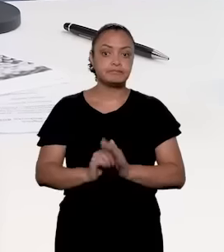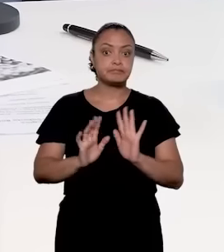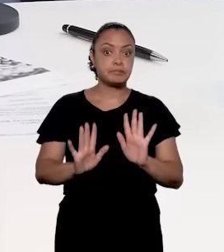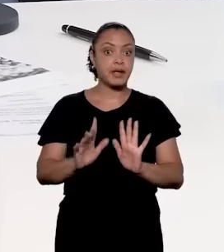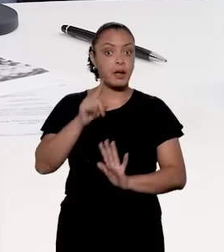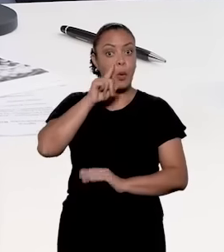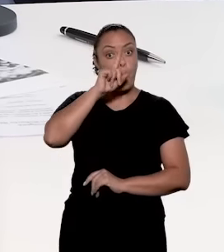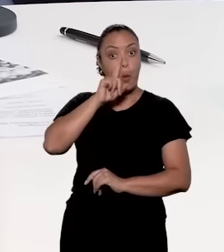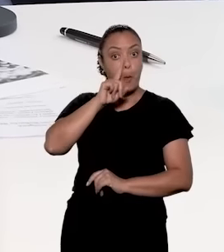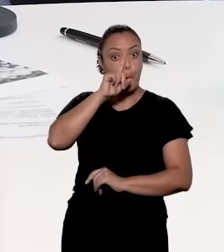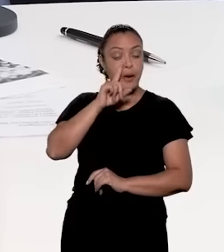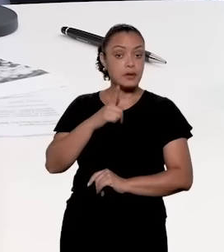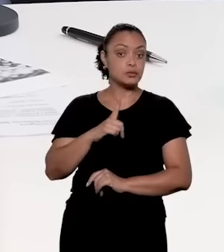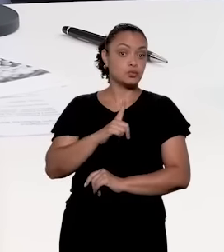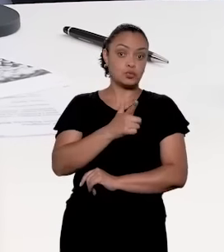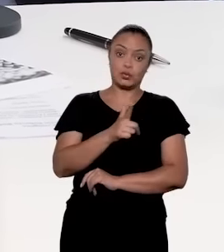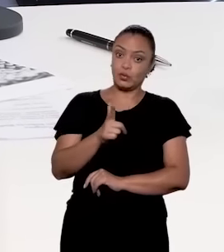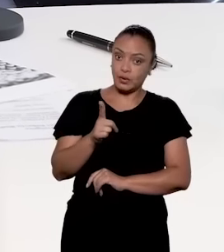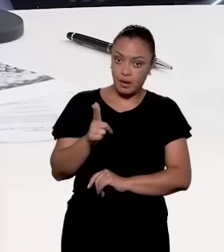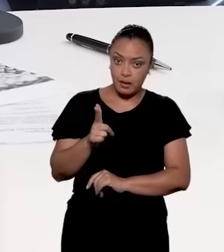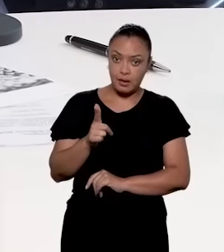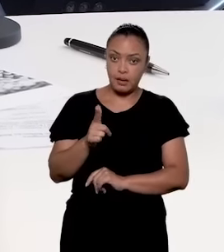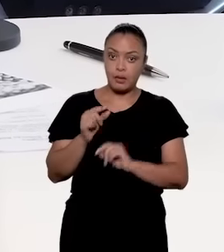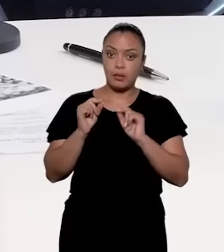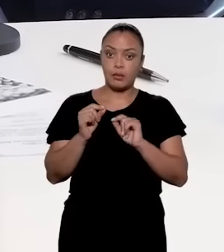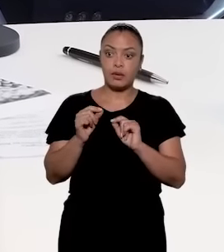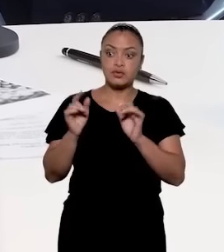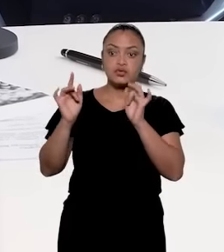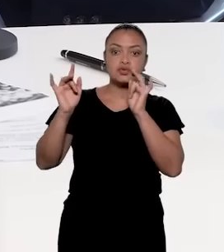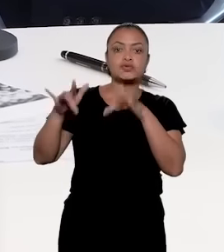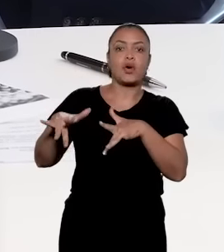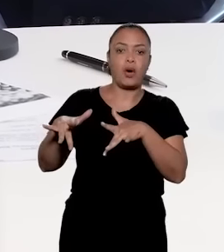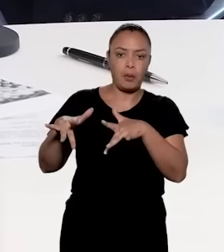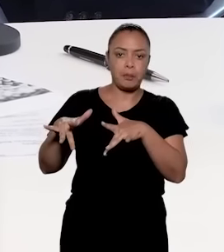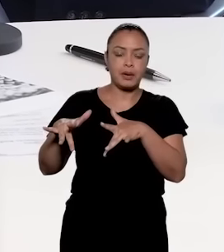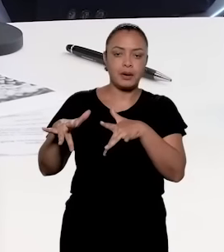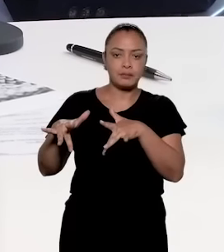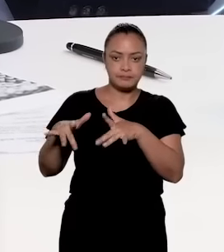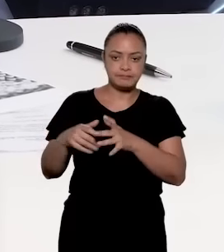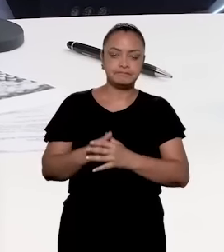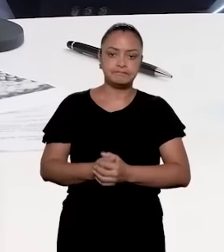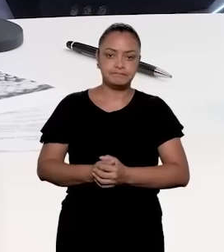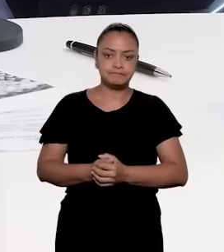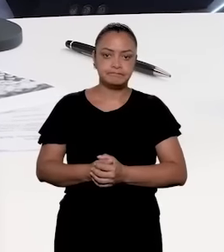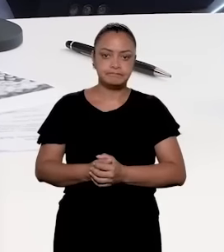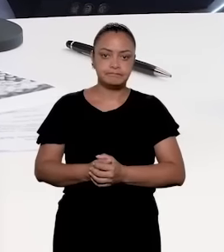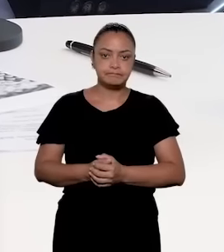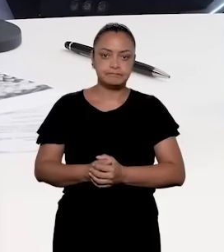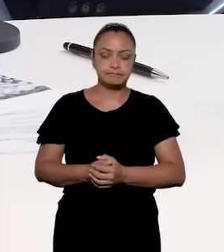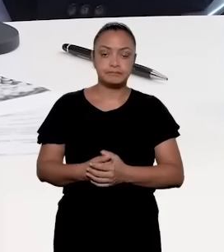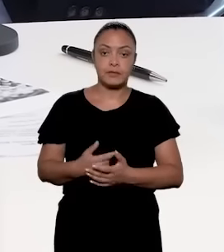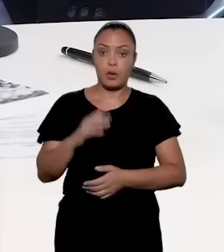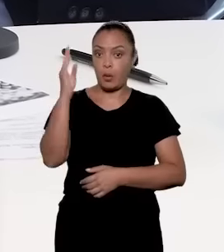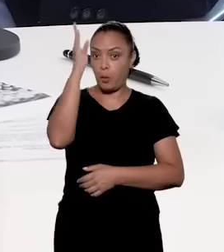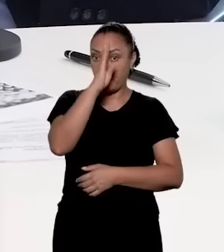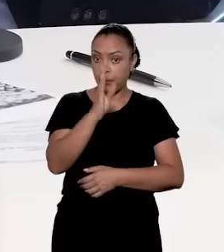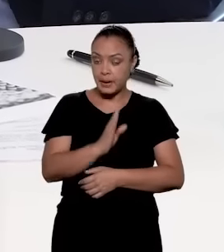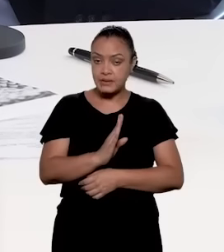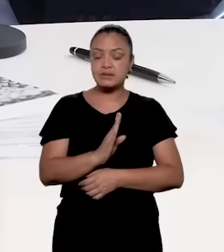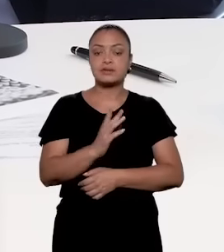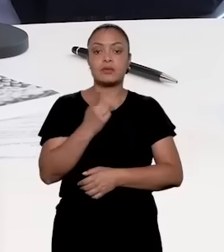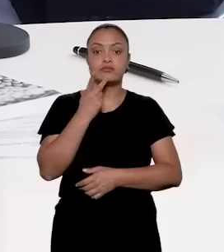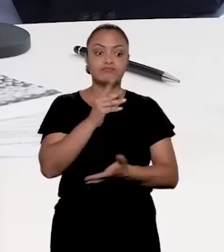sem correr o risco mais grave da agricultura que é a sobra, que é a abundância. No Brasil, no mundo